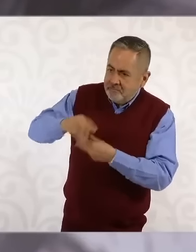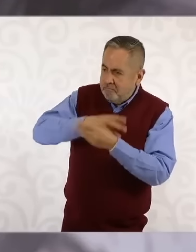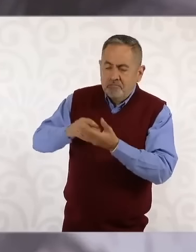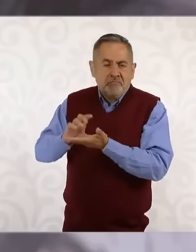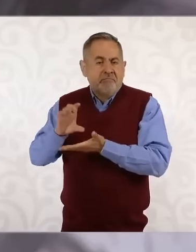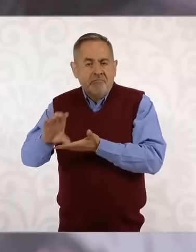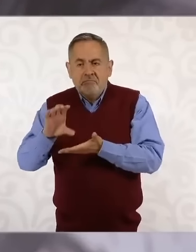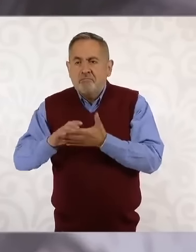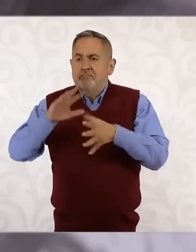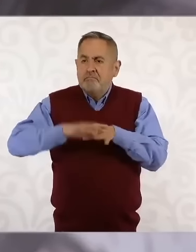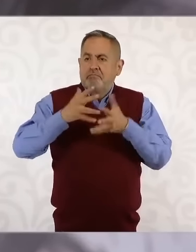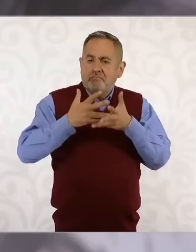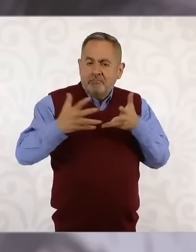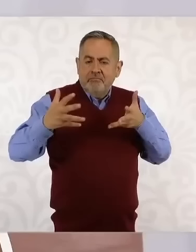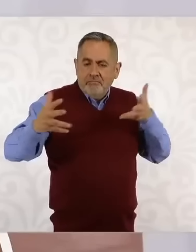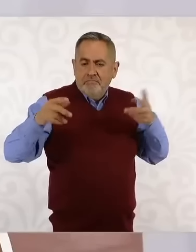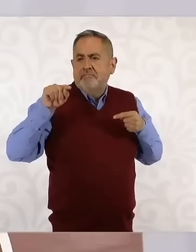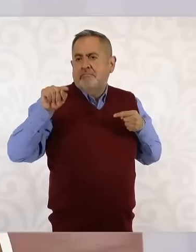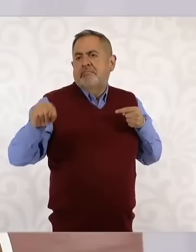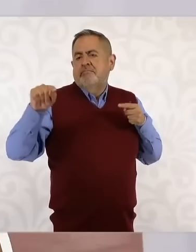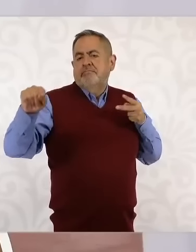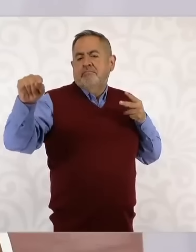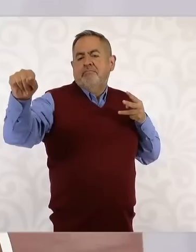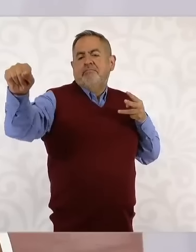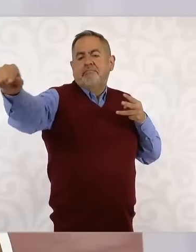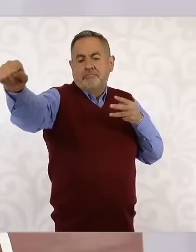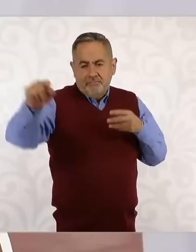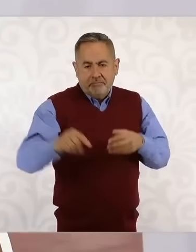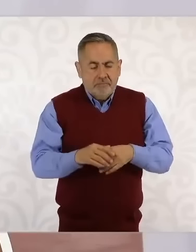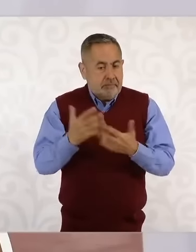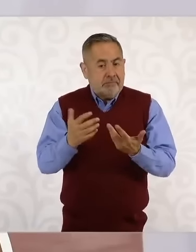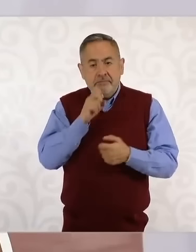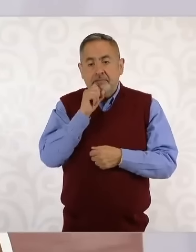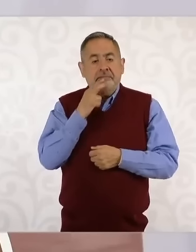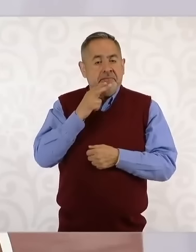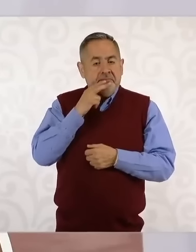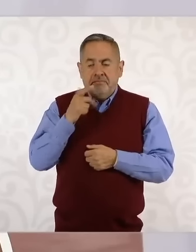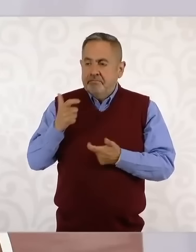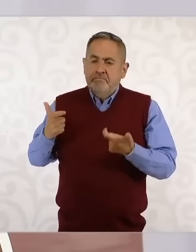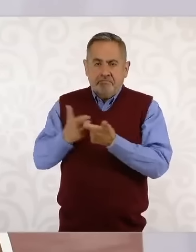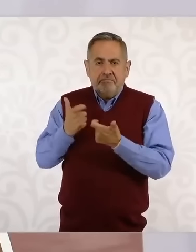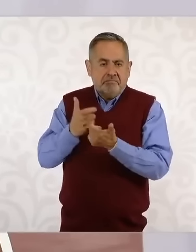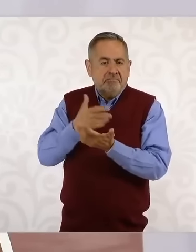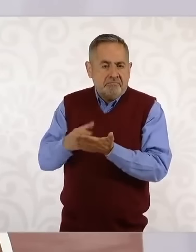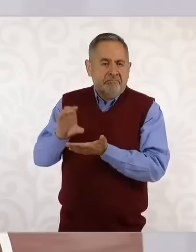expansión, pero en resumen son proyectos que tienen financiamiento y que por confiabilidad